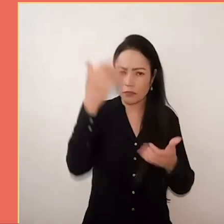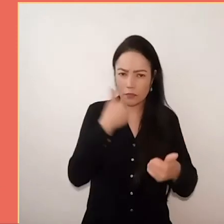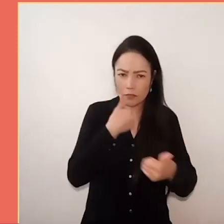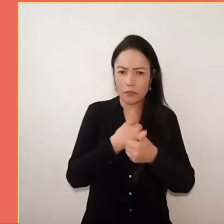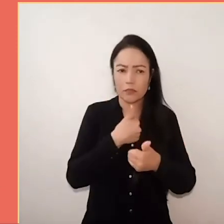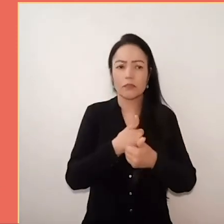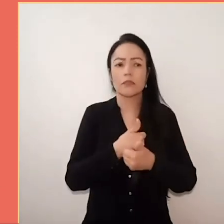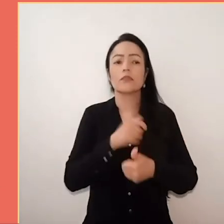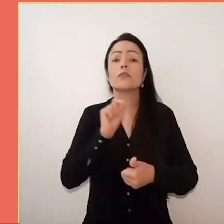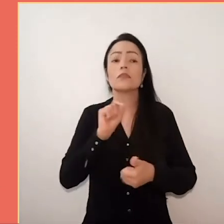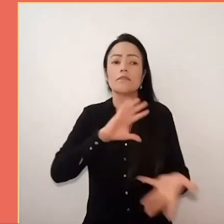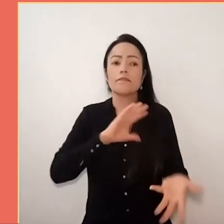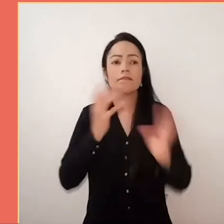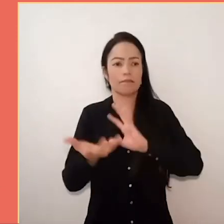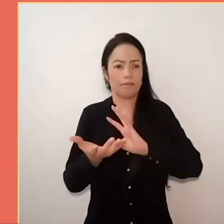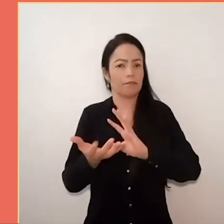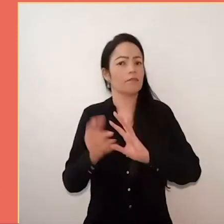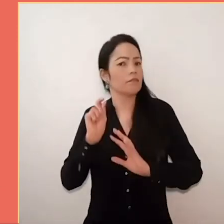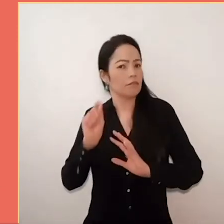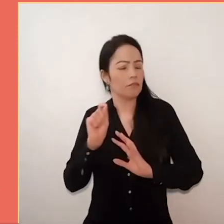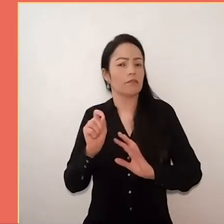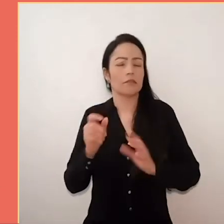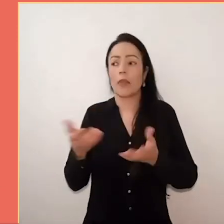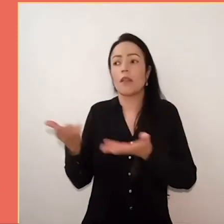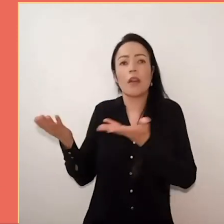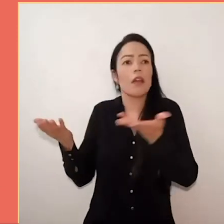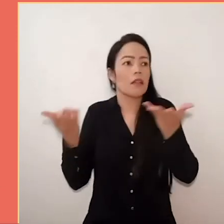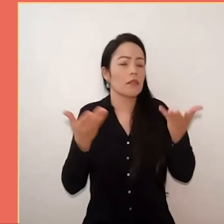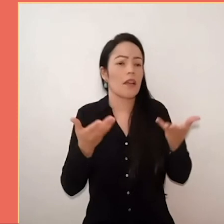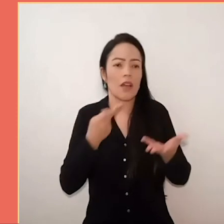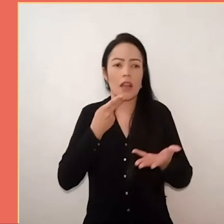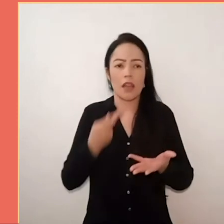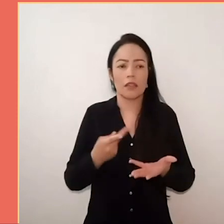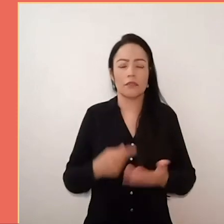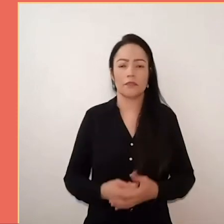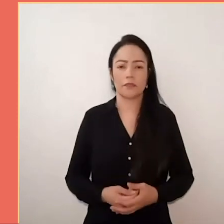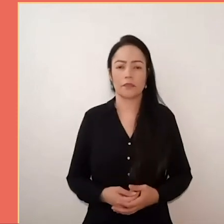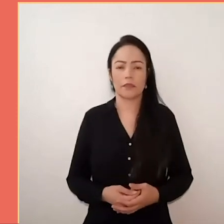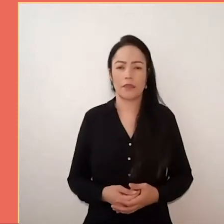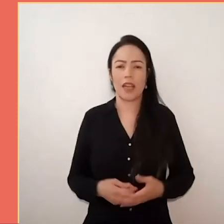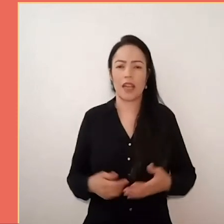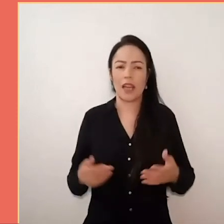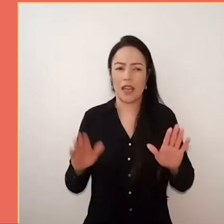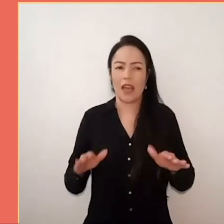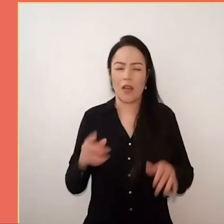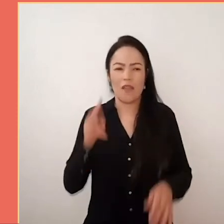Uma reviravolta naquilo que a gente está falando. Teve um momento em que eu dei uma olhada no chat e alguém falou